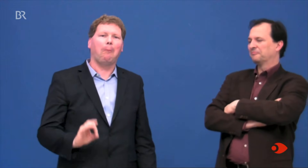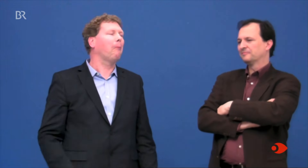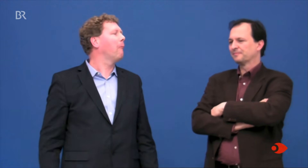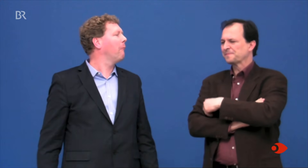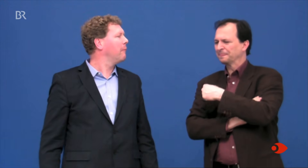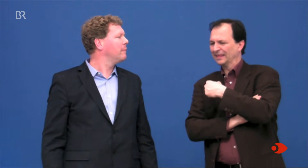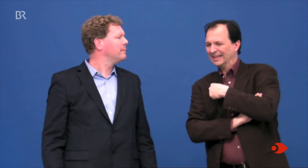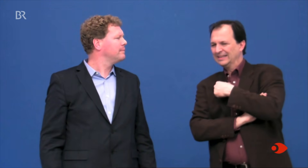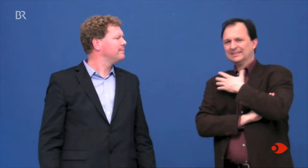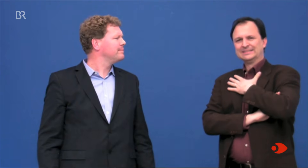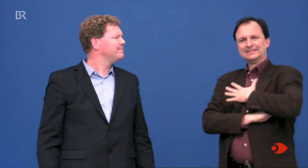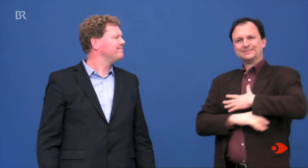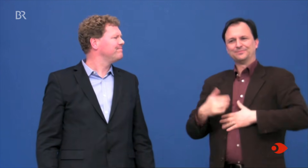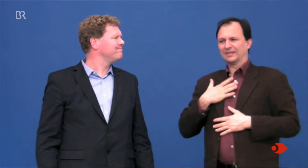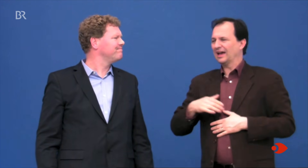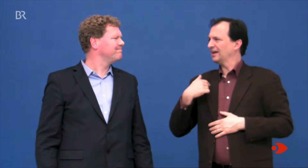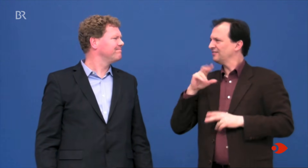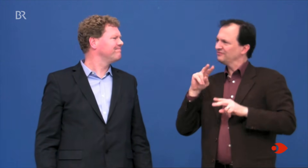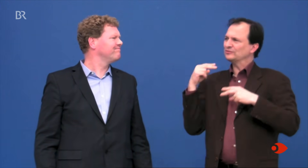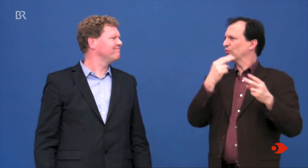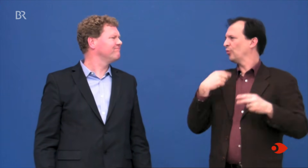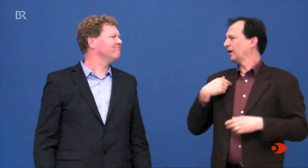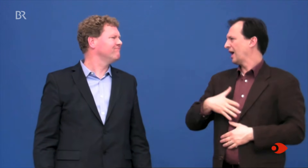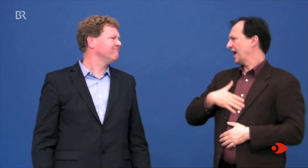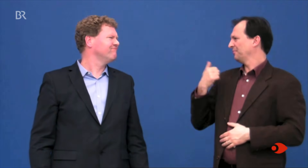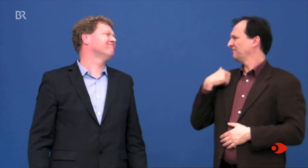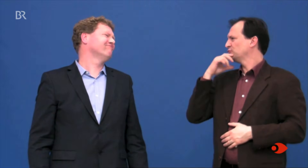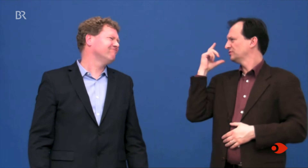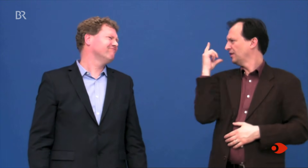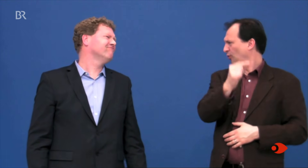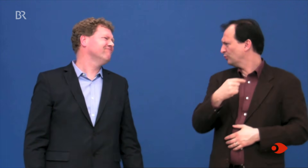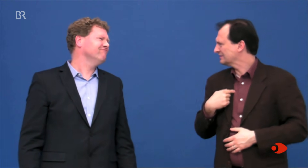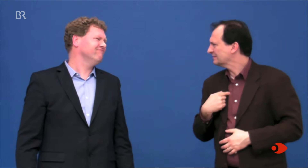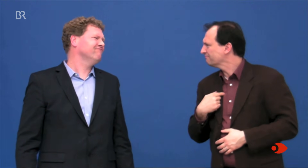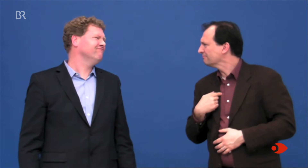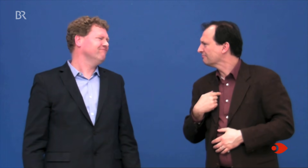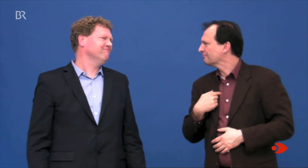Ja, sehr gut. Jetzt würde ich aber gern wieder nach Hause gehen.